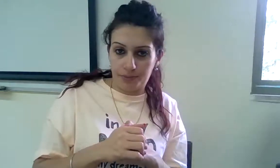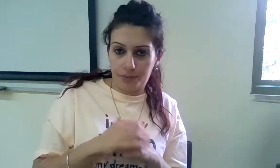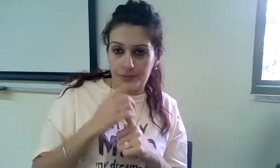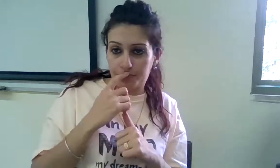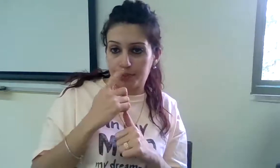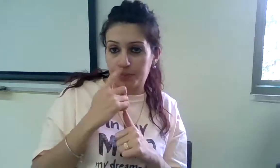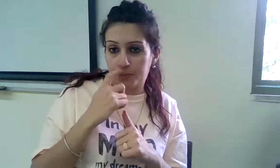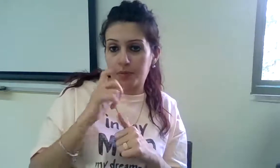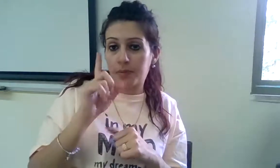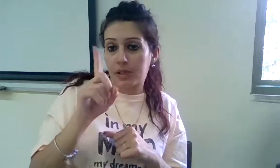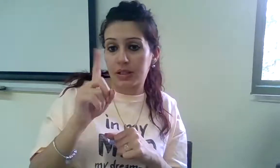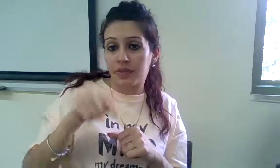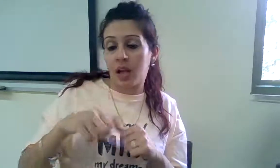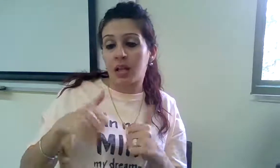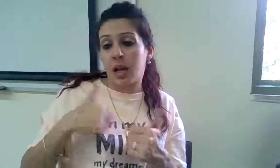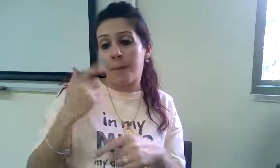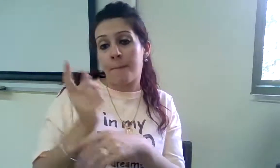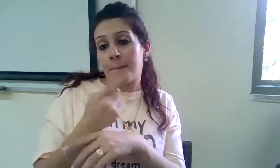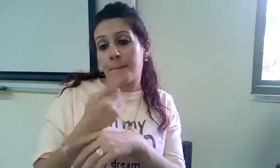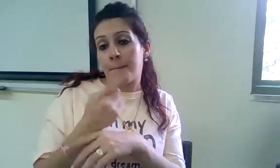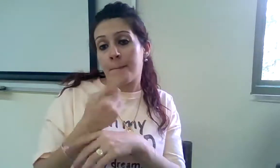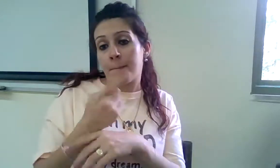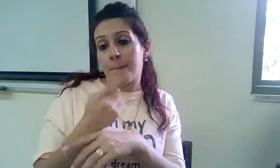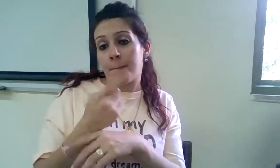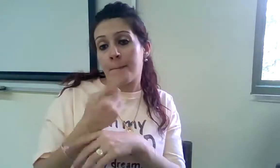حيث كان ايمن احد المتحدثين